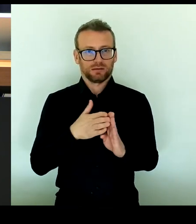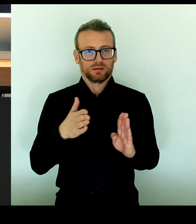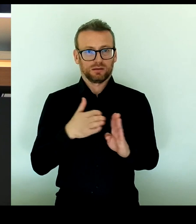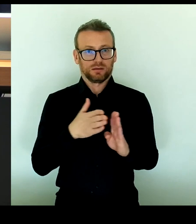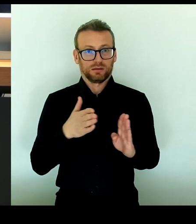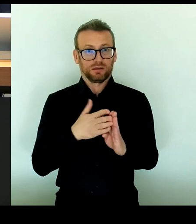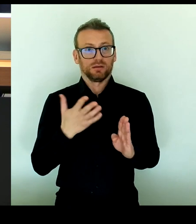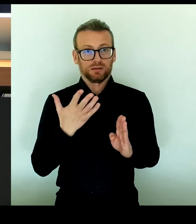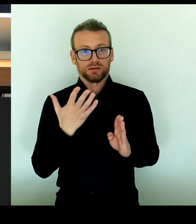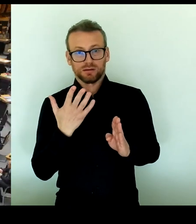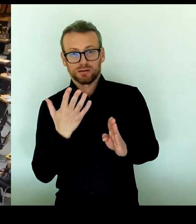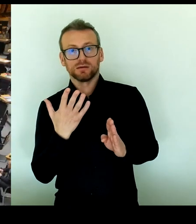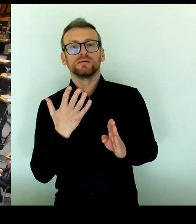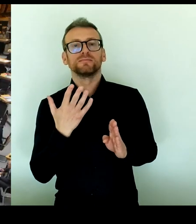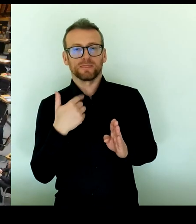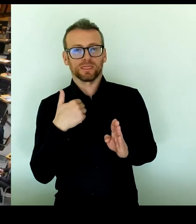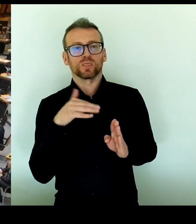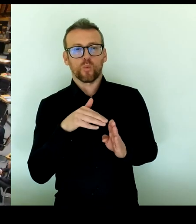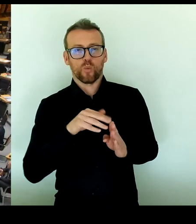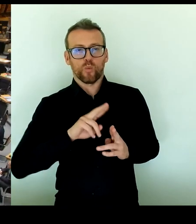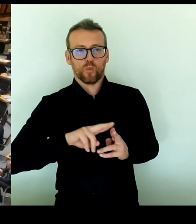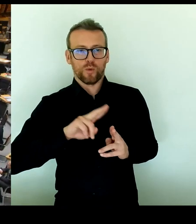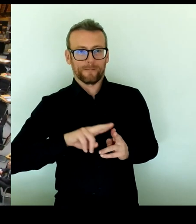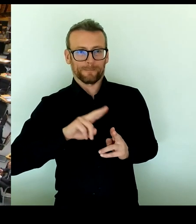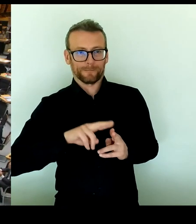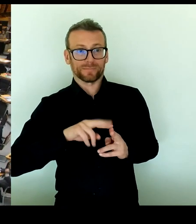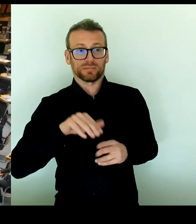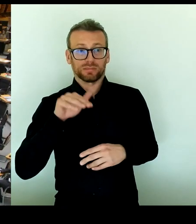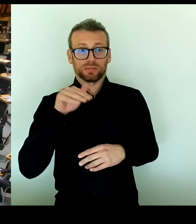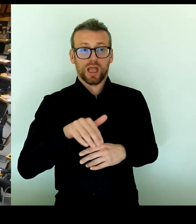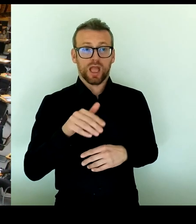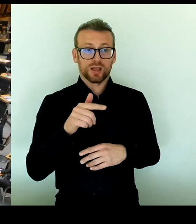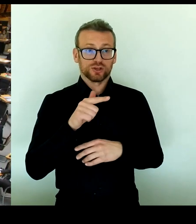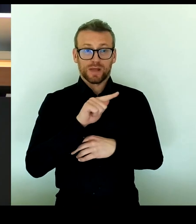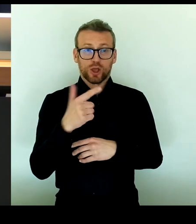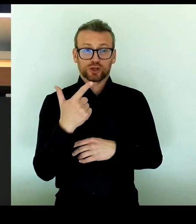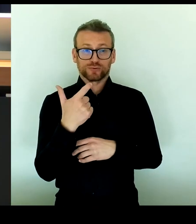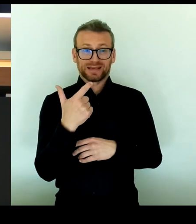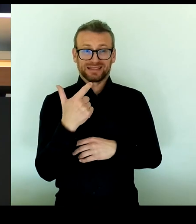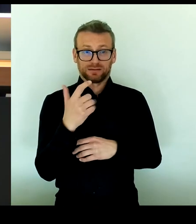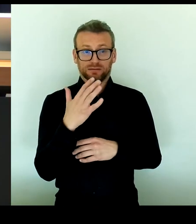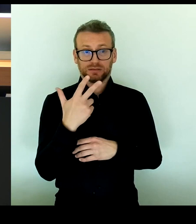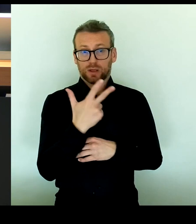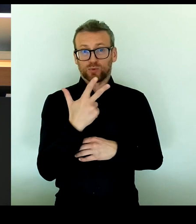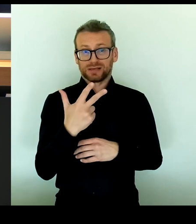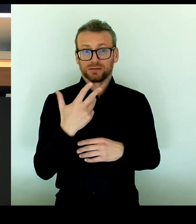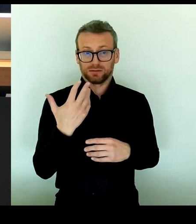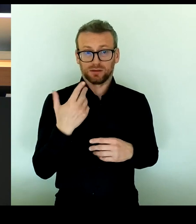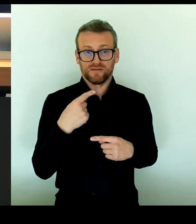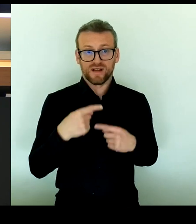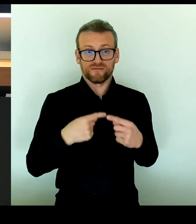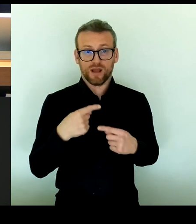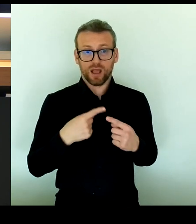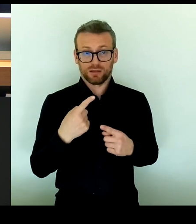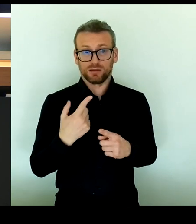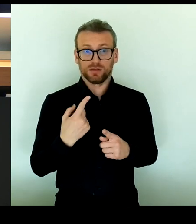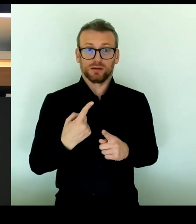eine Sache, da müssen wir jetzt alle zusammen durch, das Thema Transparenz, nur Transparenz schafft Vertrauen.